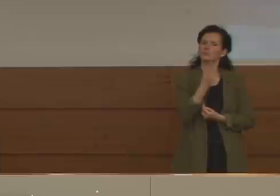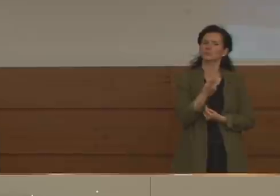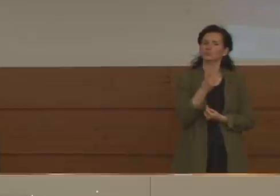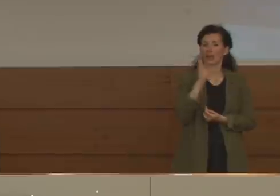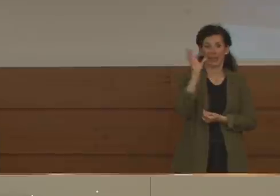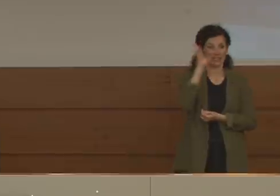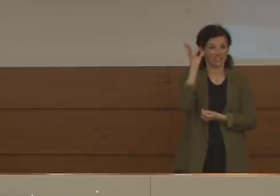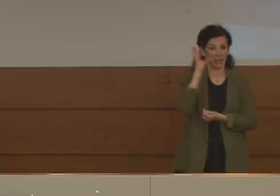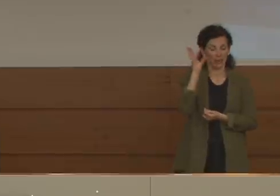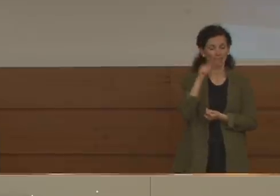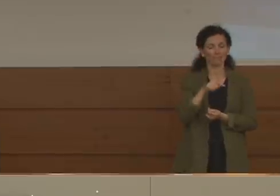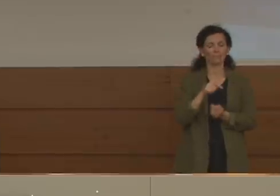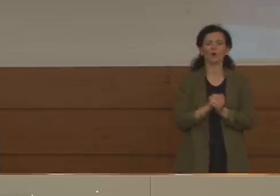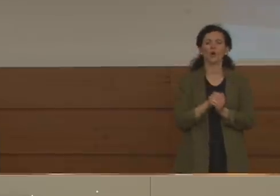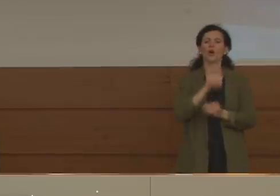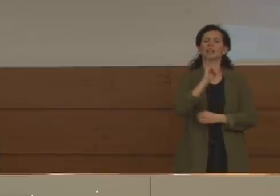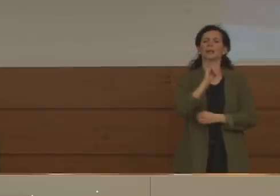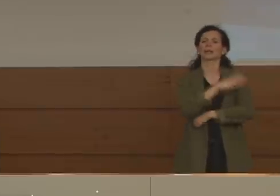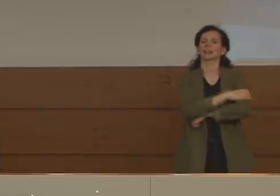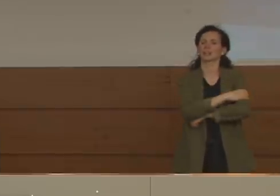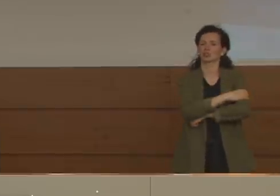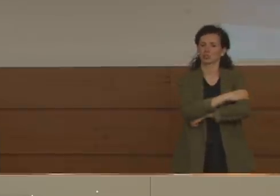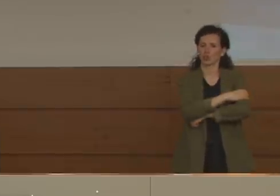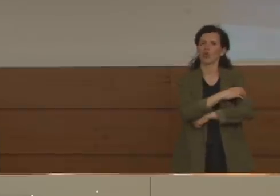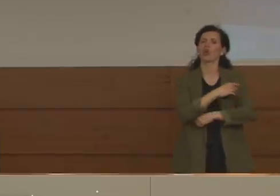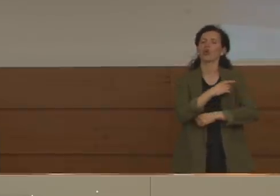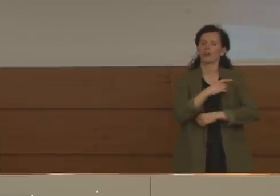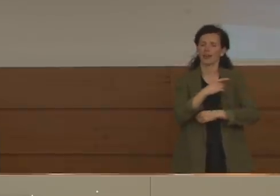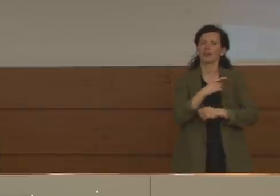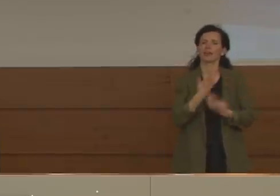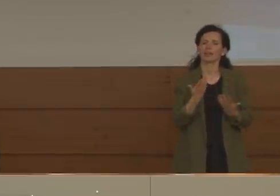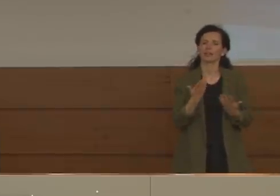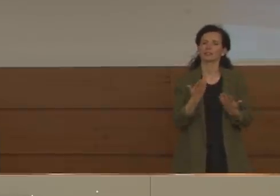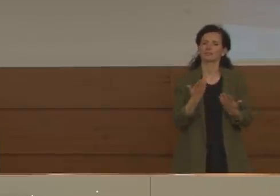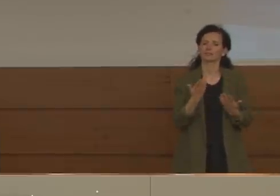la più frequente è l'ipertensione arteriosa, che penso abbiano quasi tutti i